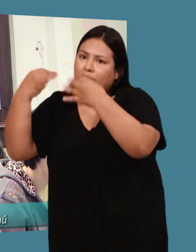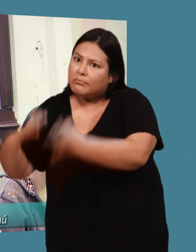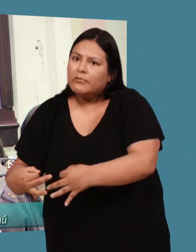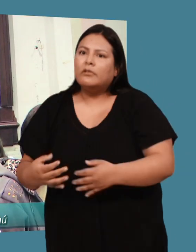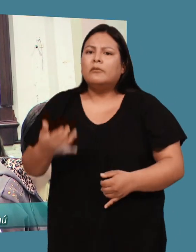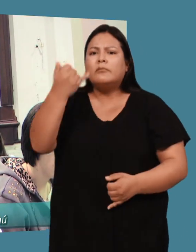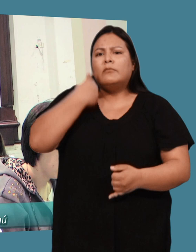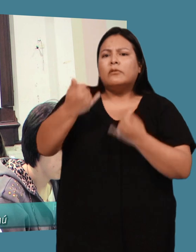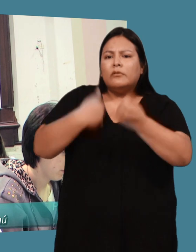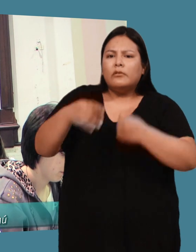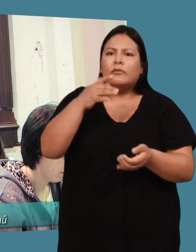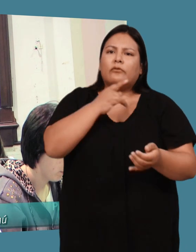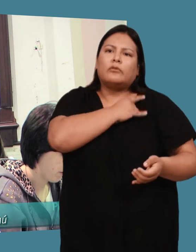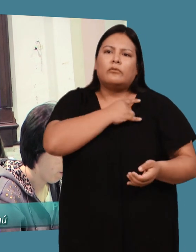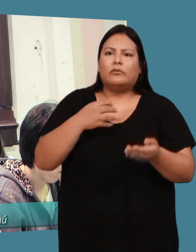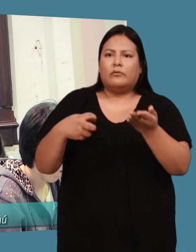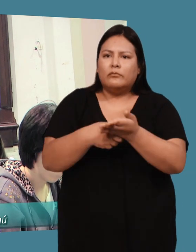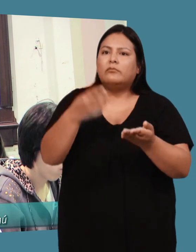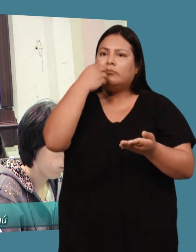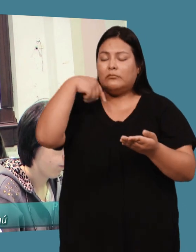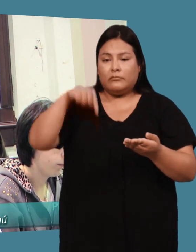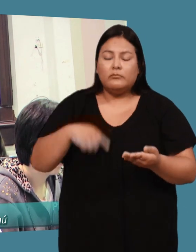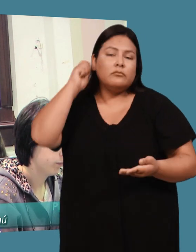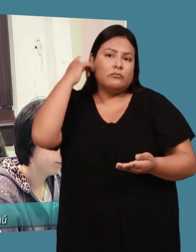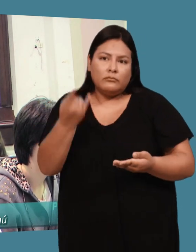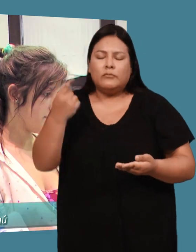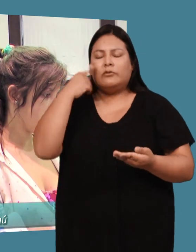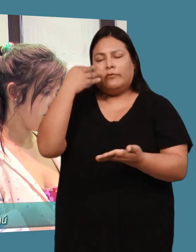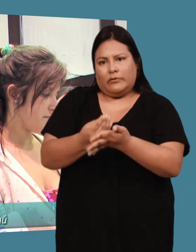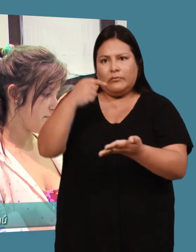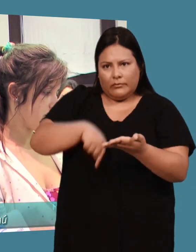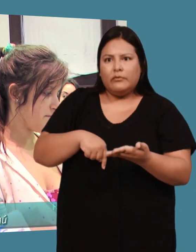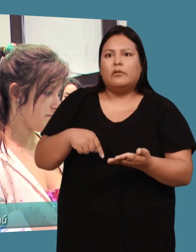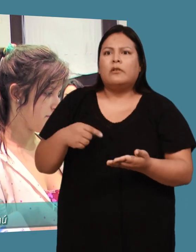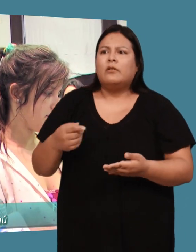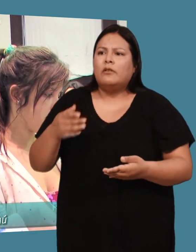Me contaron que había una Facultad de Bromatología, acá en Gualeguaychú, yo soy de Gualeguaychú. Me enteré por la hija de una amiga